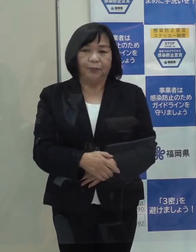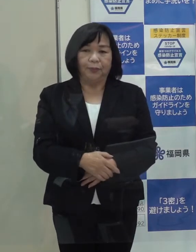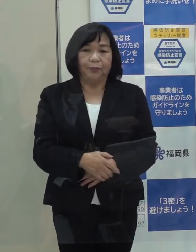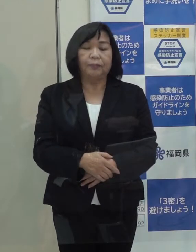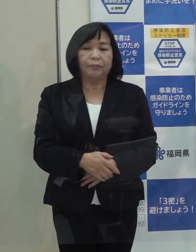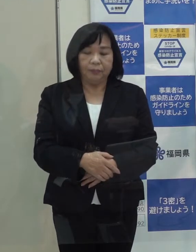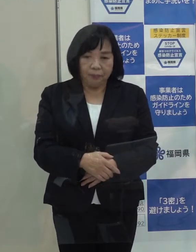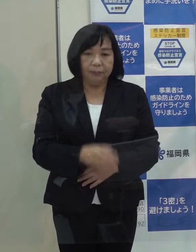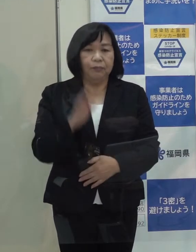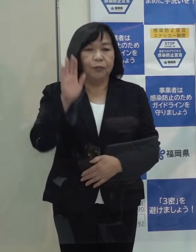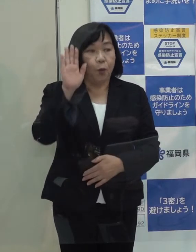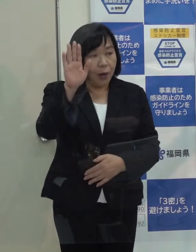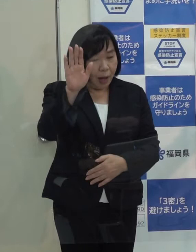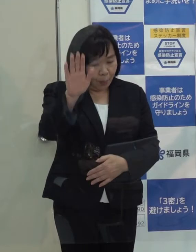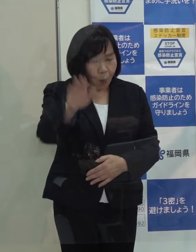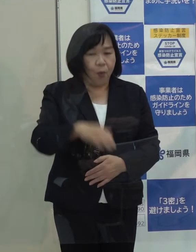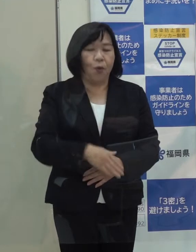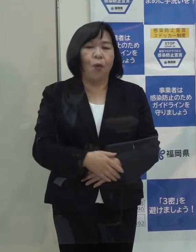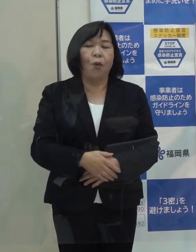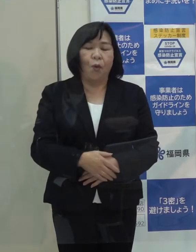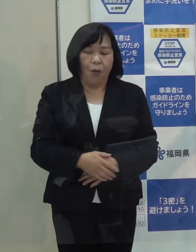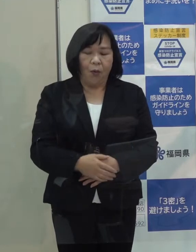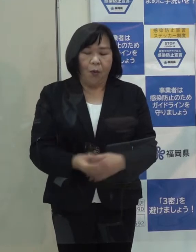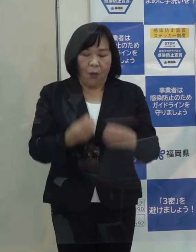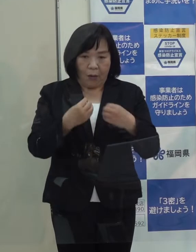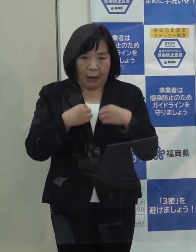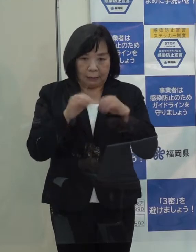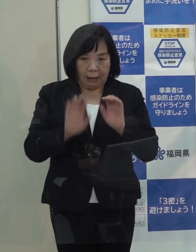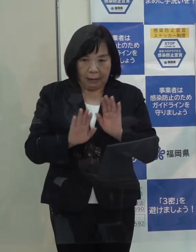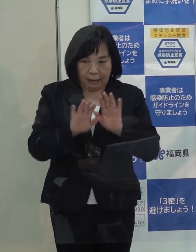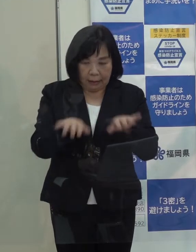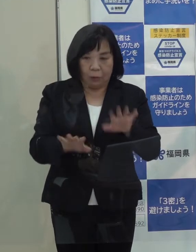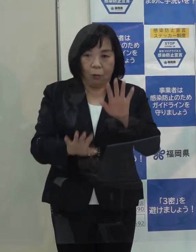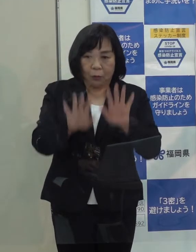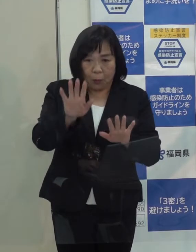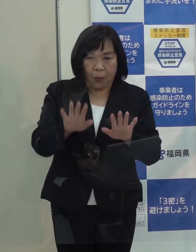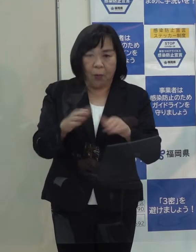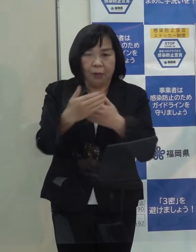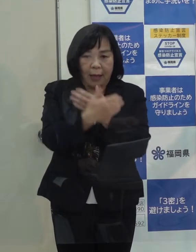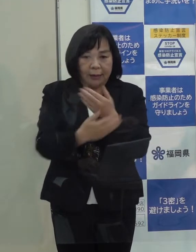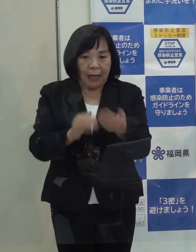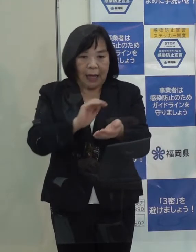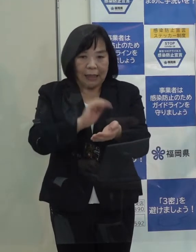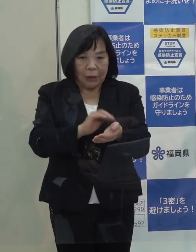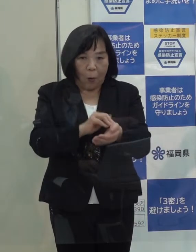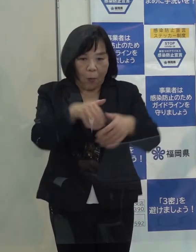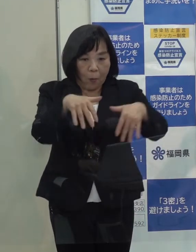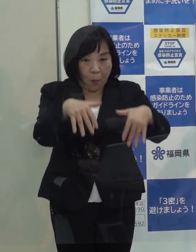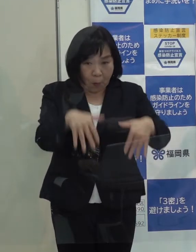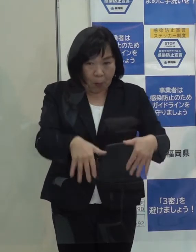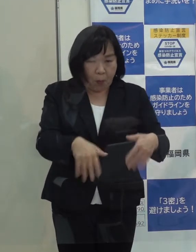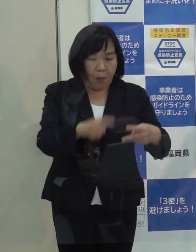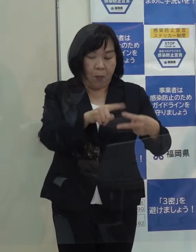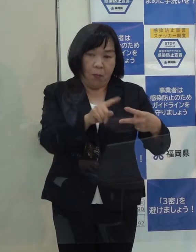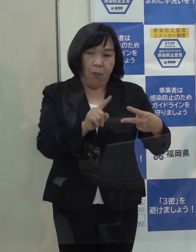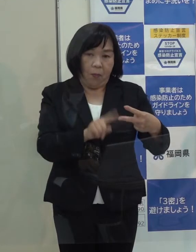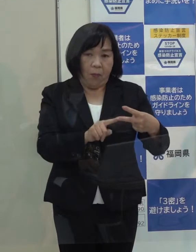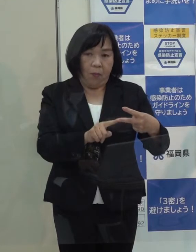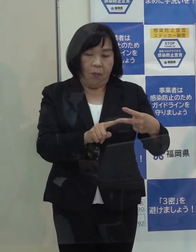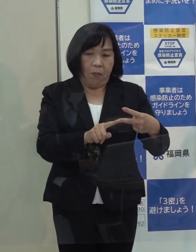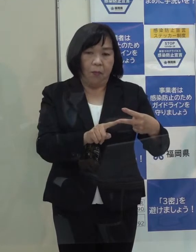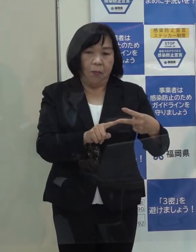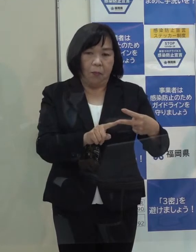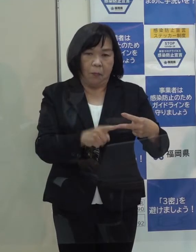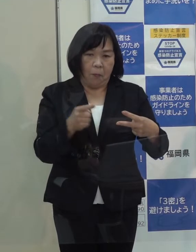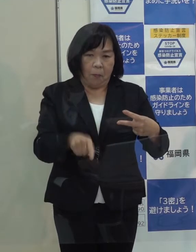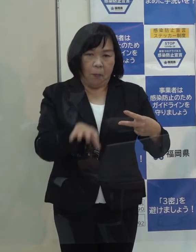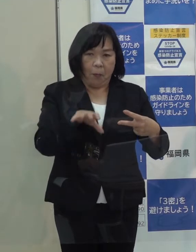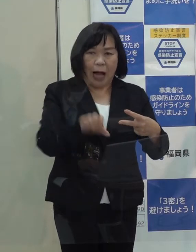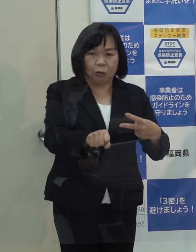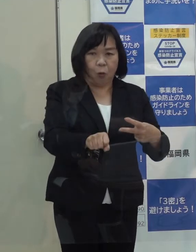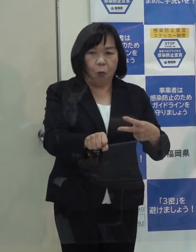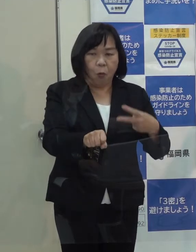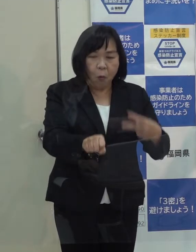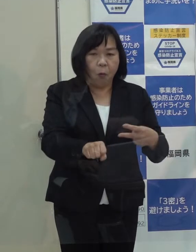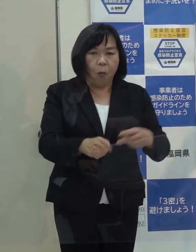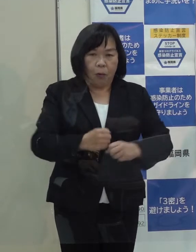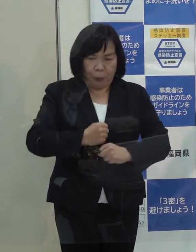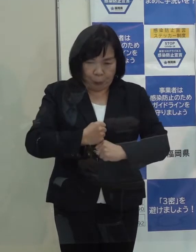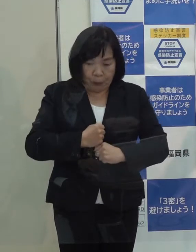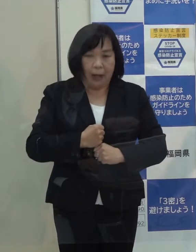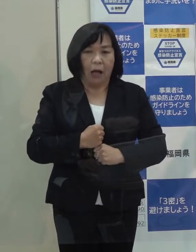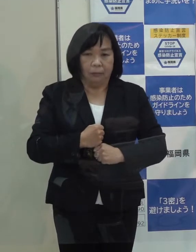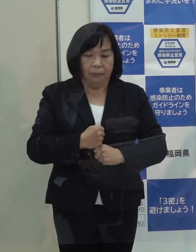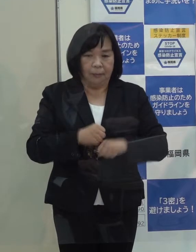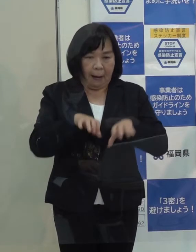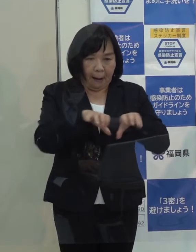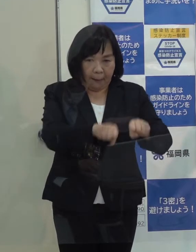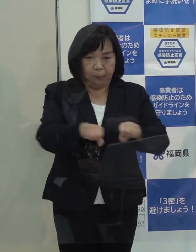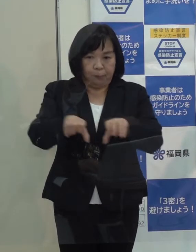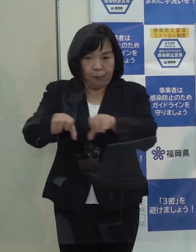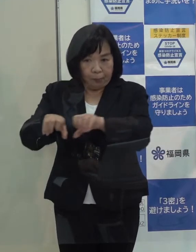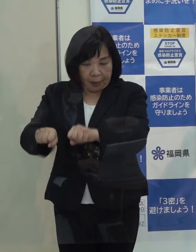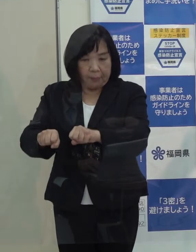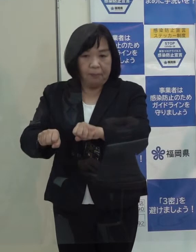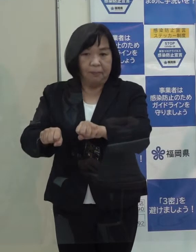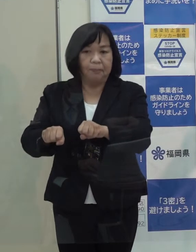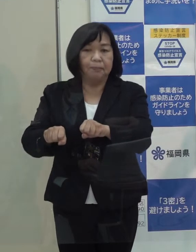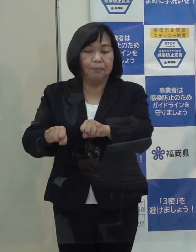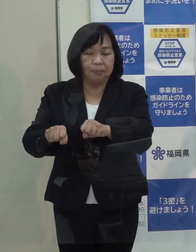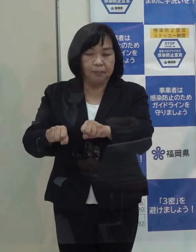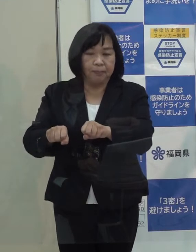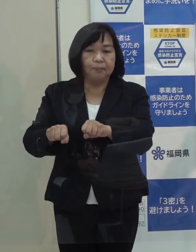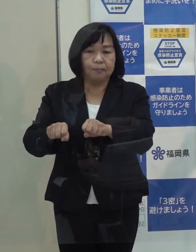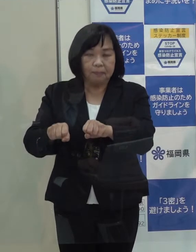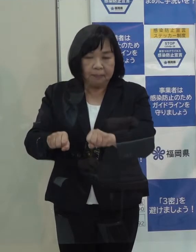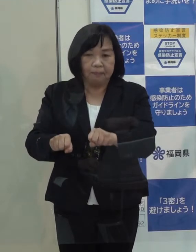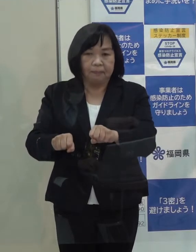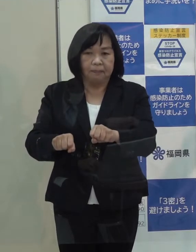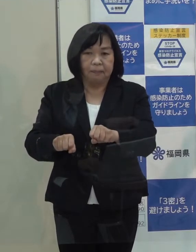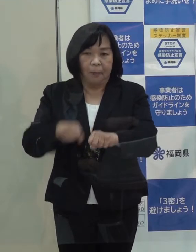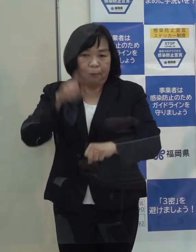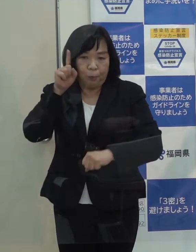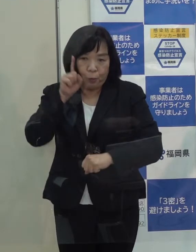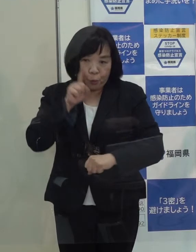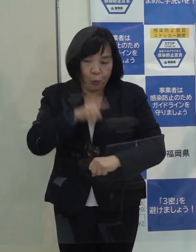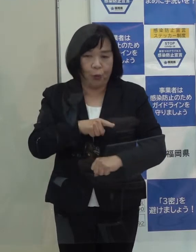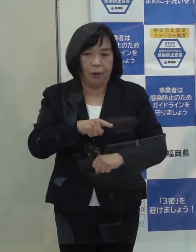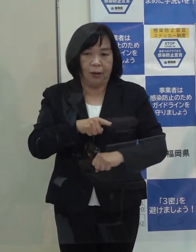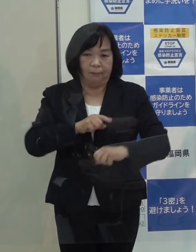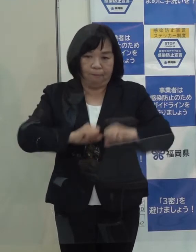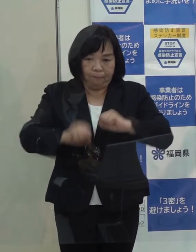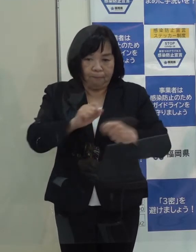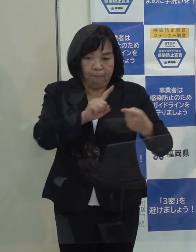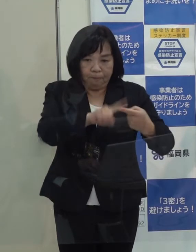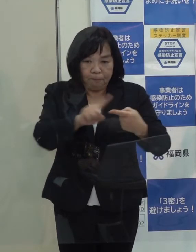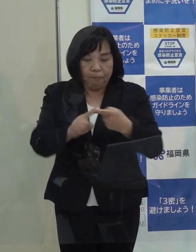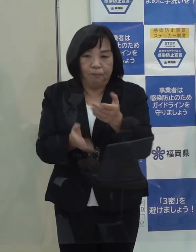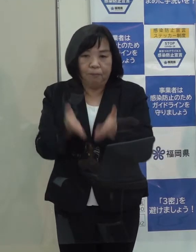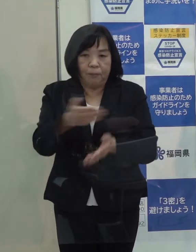これからも 感染状況 肝となる大事な医療提供体制の確保について注意深く把握しながら 機動的に適時適切な対応を行ない